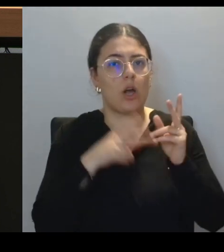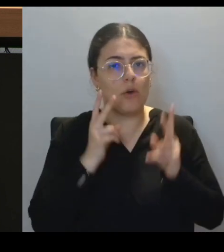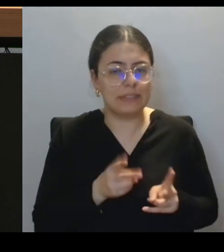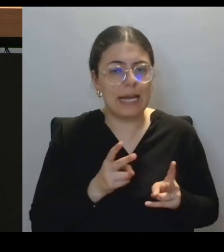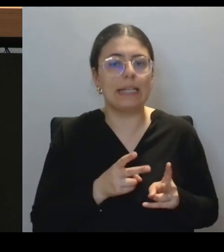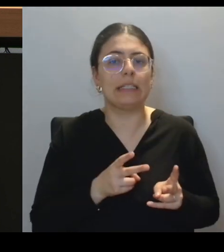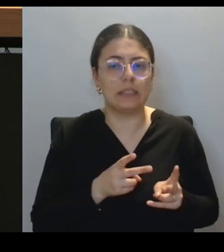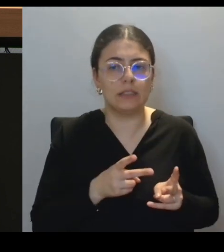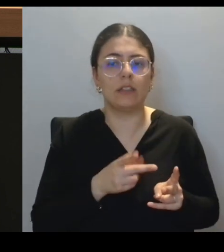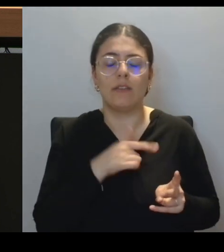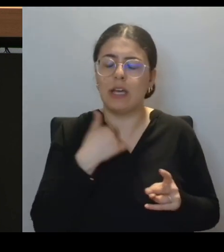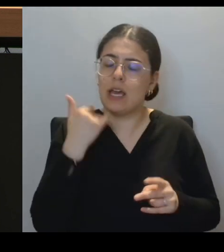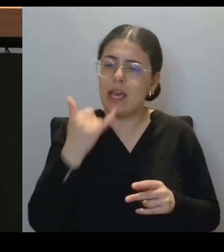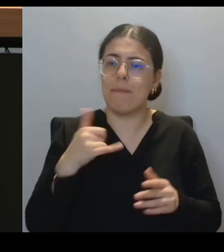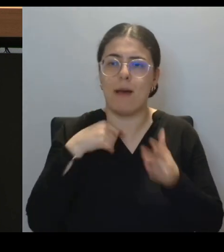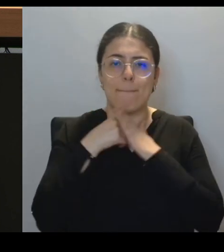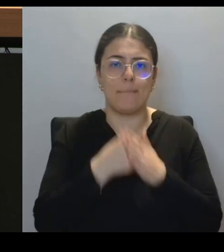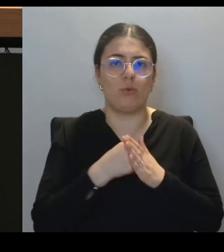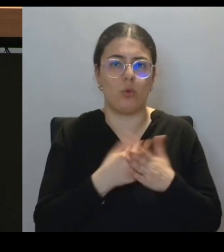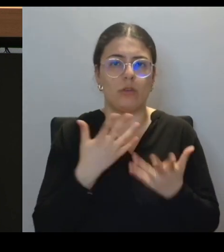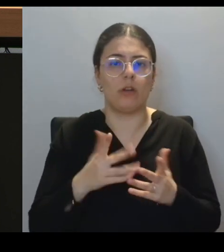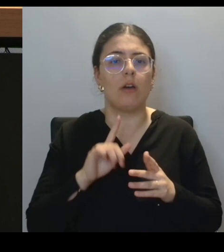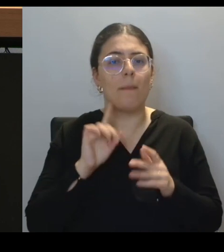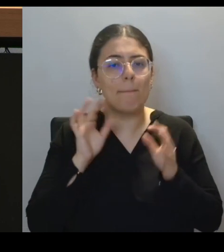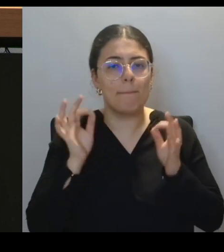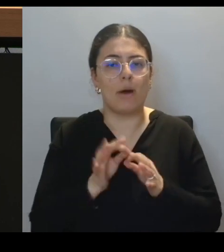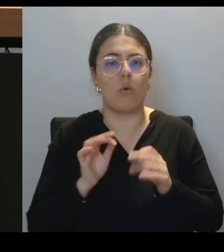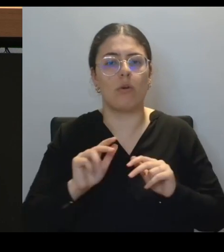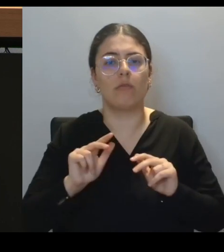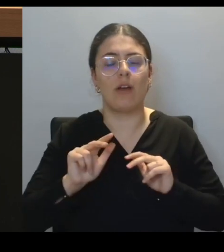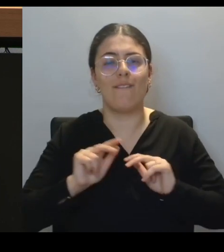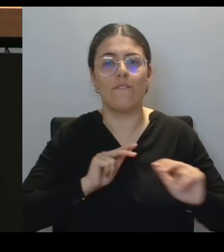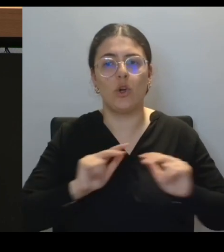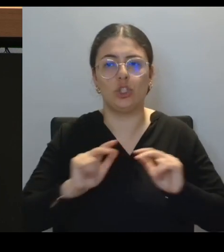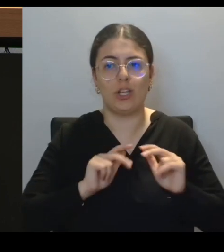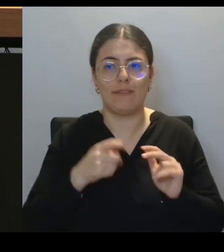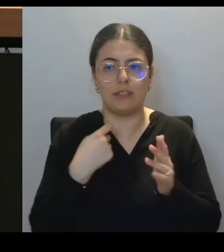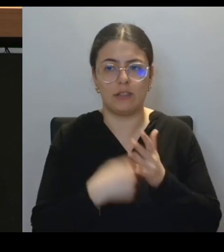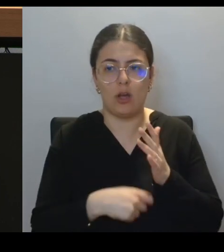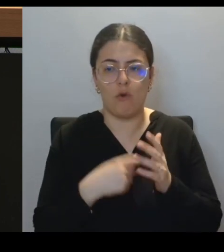Kaufpreis eine wichtige Voraussetzung für den Ankauf durch eine landeseigene Wohnungsgesellschaft oder